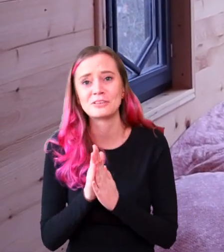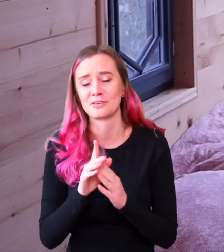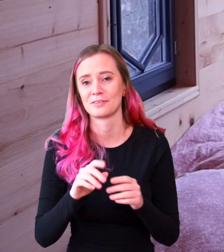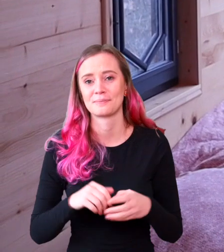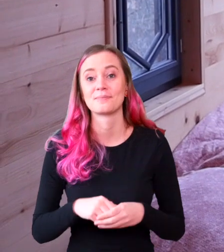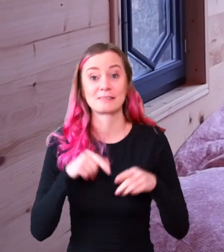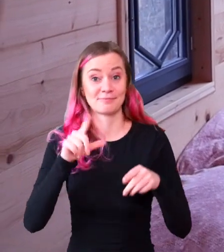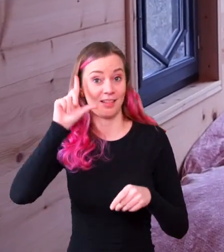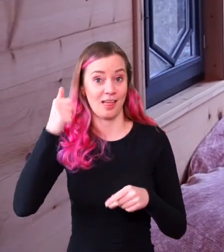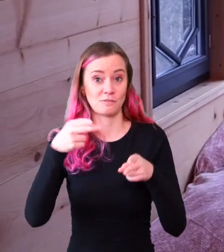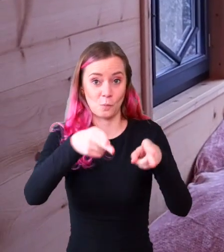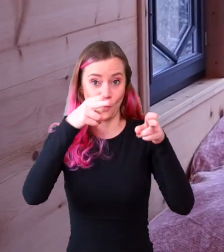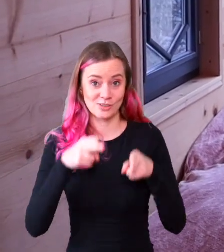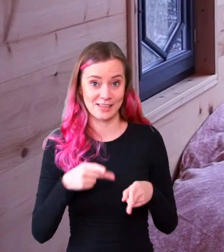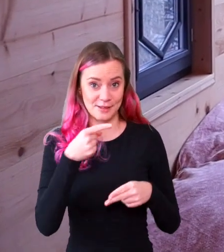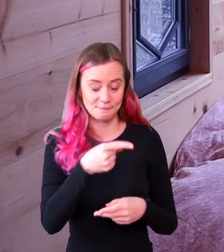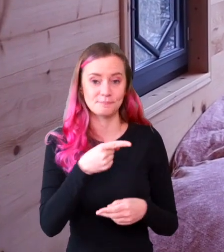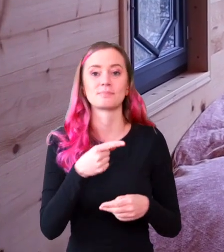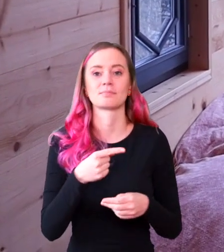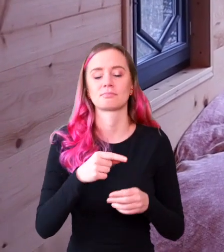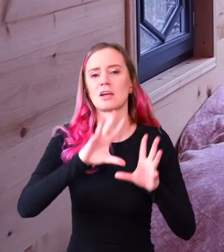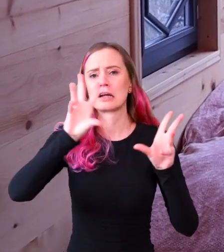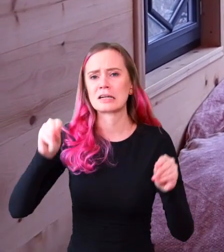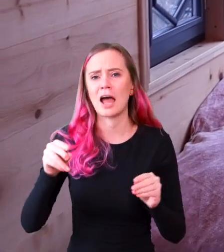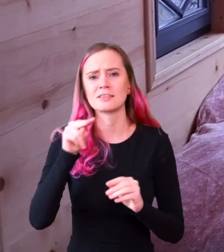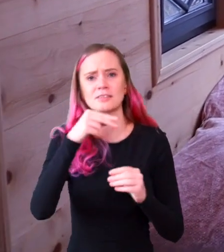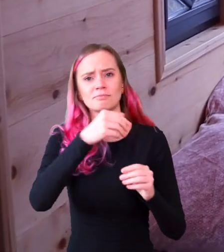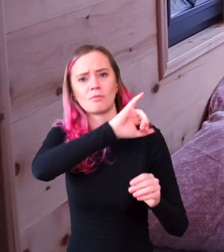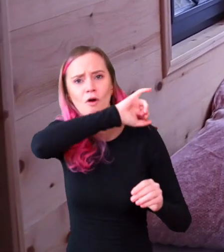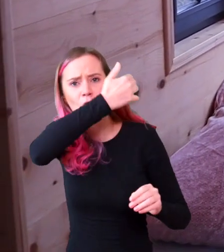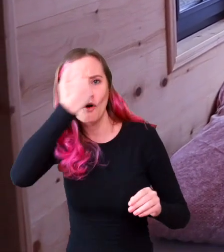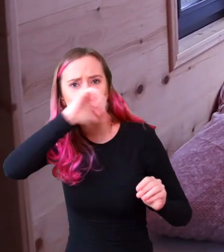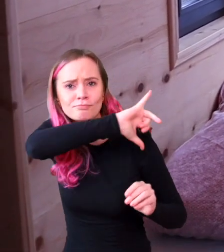Toto je hlavní postel s obrovským oknem a krásným výhledem na přírodu.